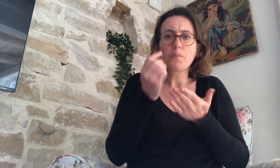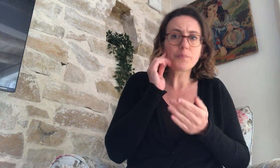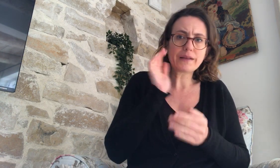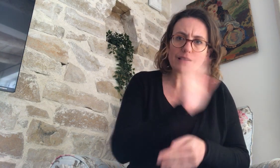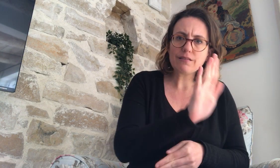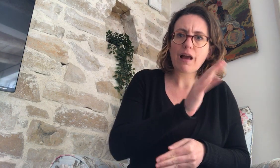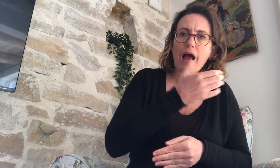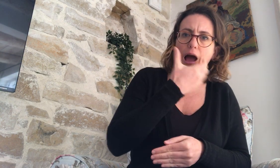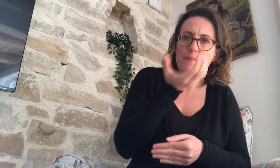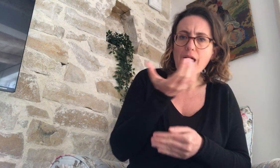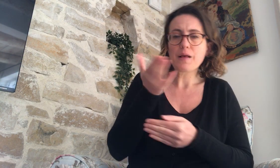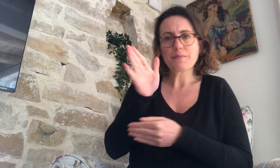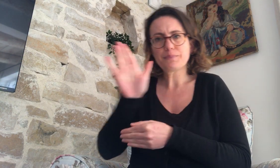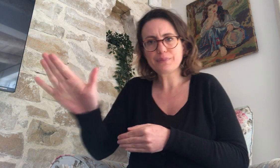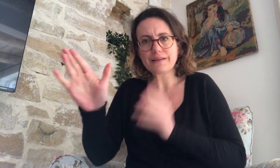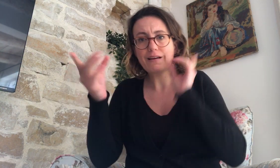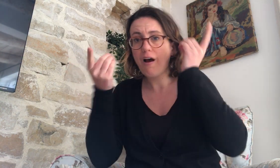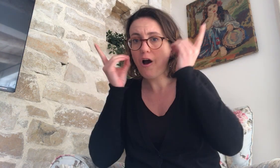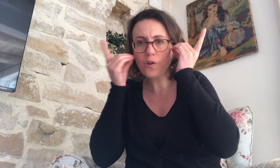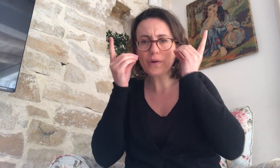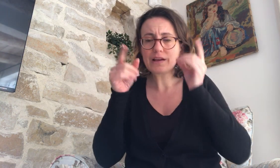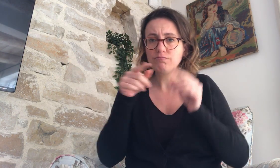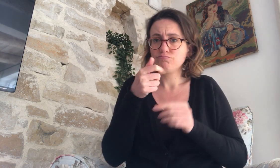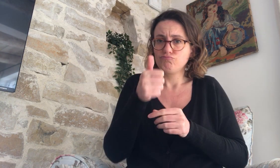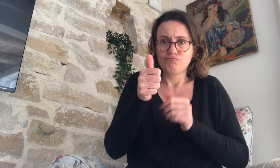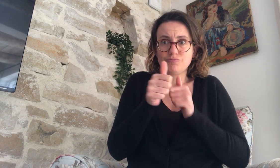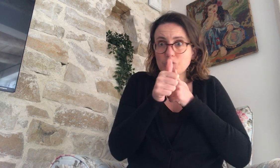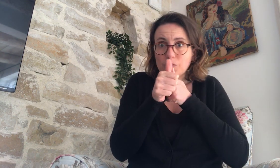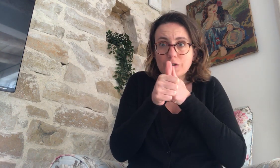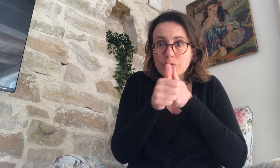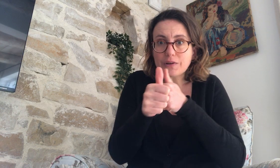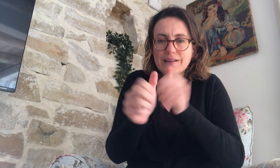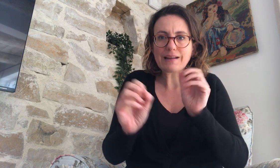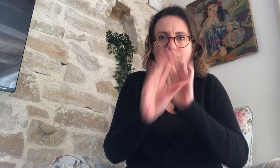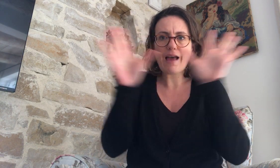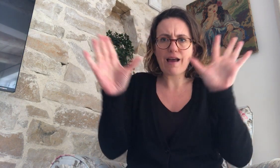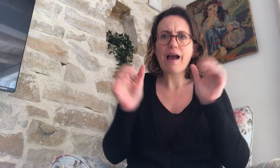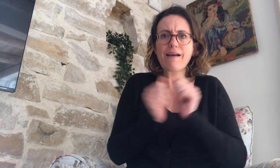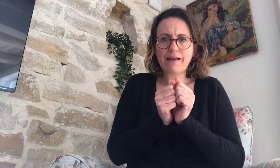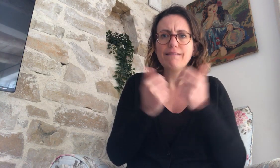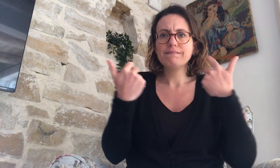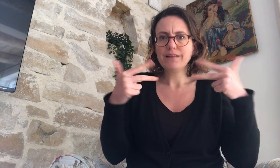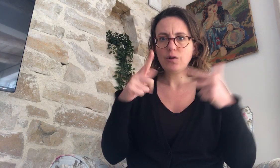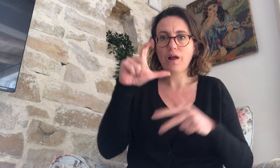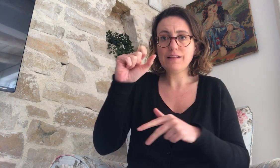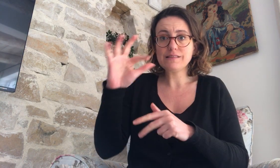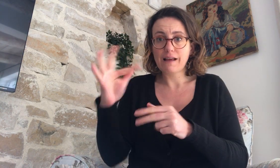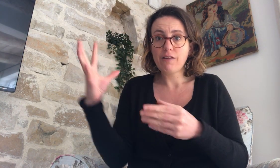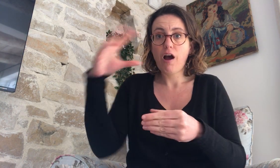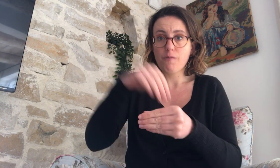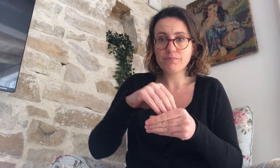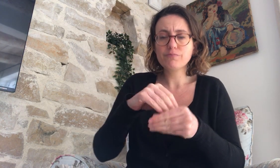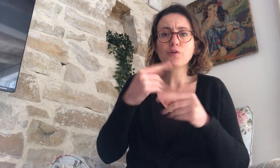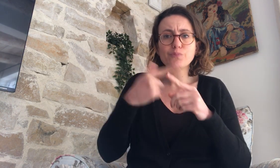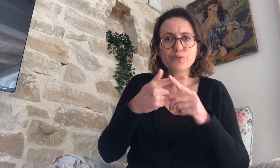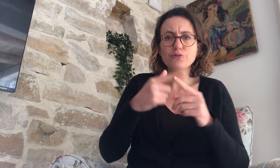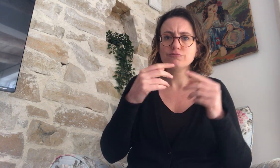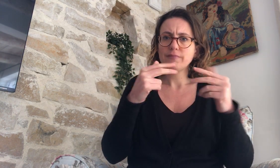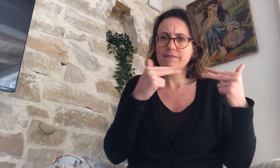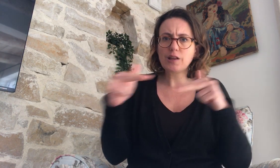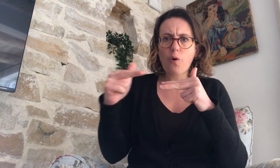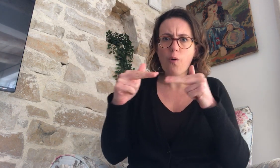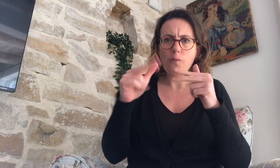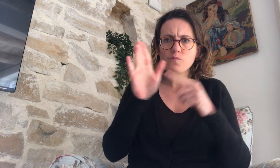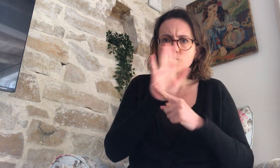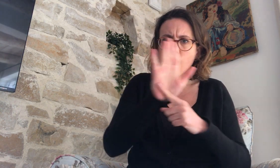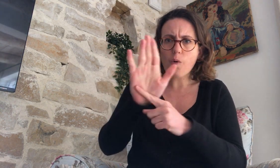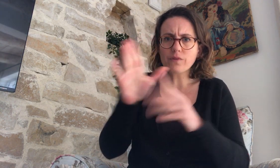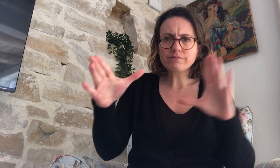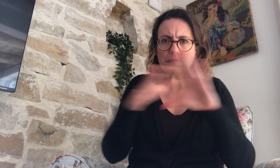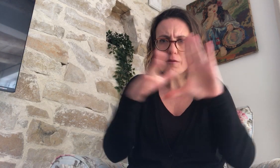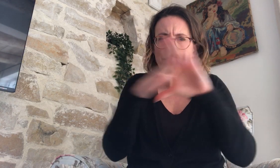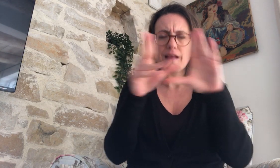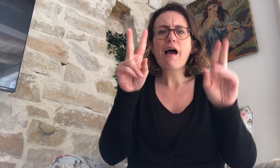orientées Apple ou Android, avec des vidéos en LSF et des images